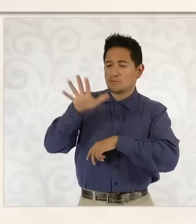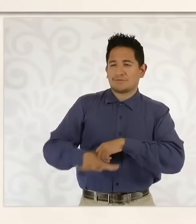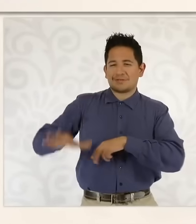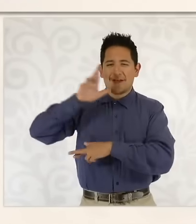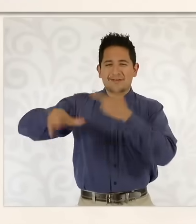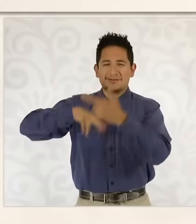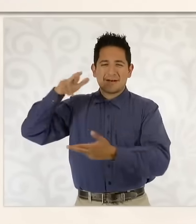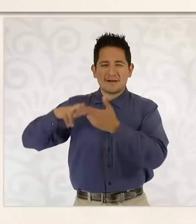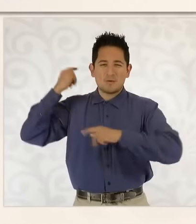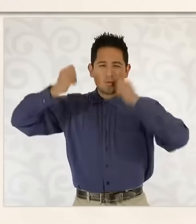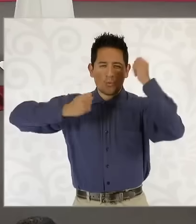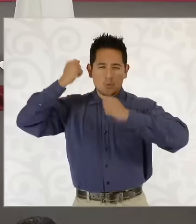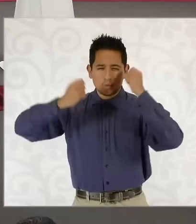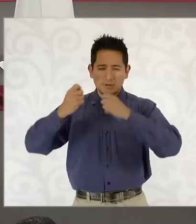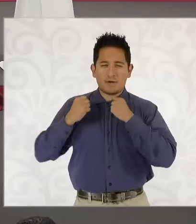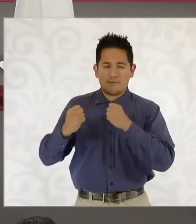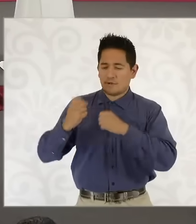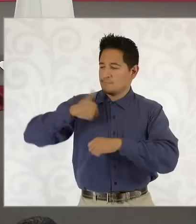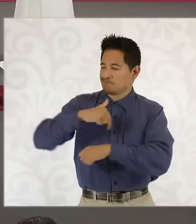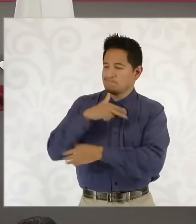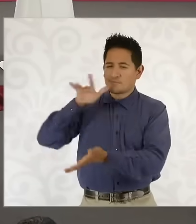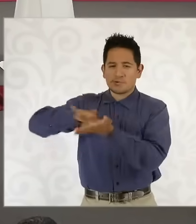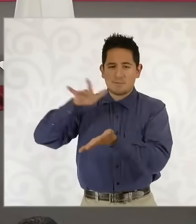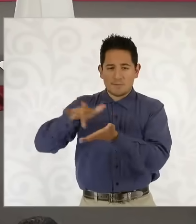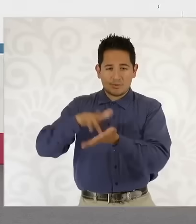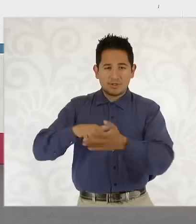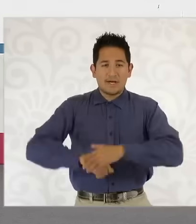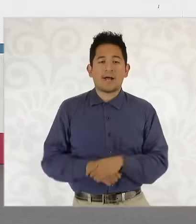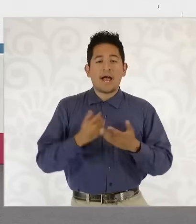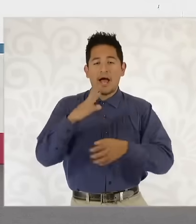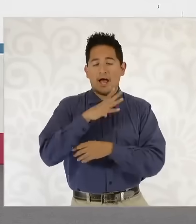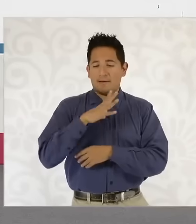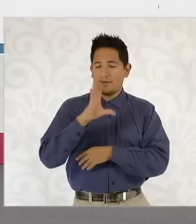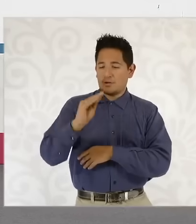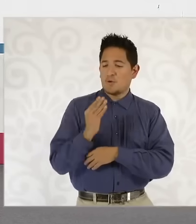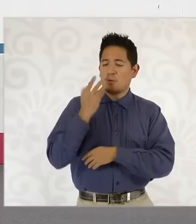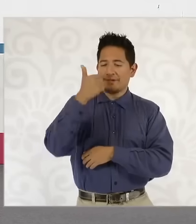en esta zona del país. Son 48 líneas de transmisión con 96 subestaciones nuevas.